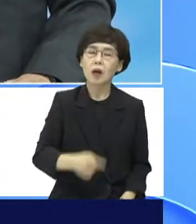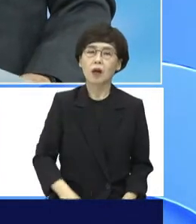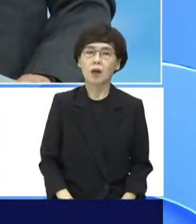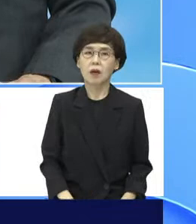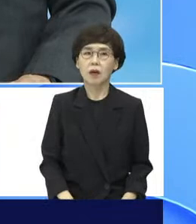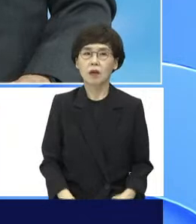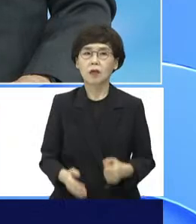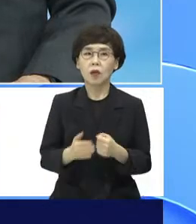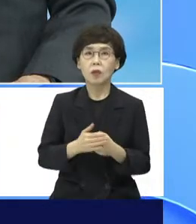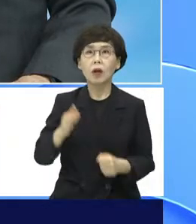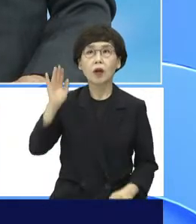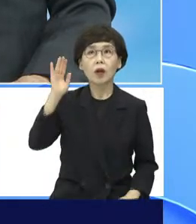그래서 최근 2020년이죠.